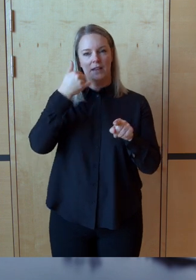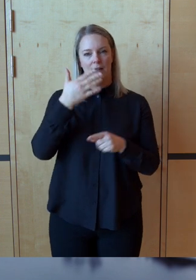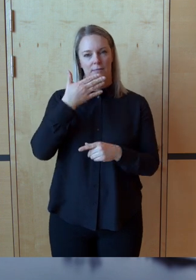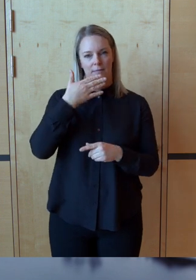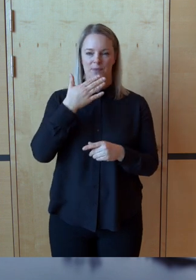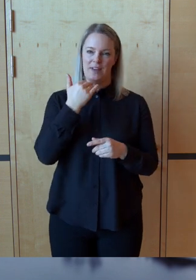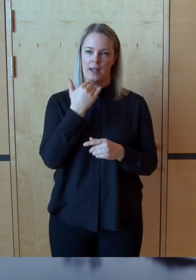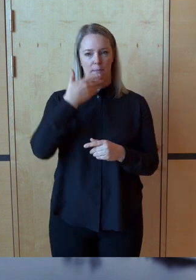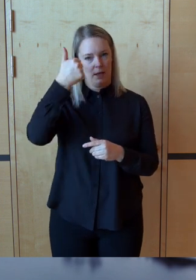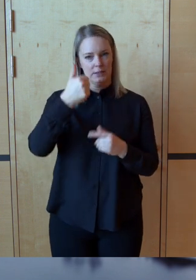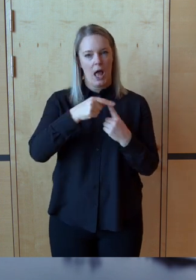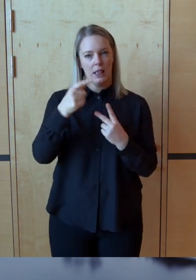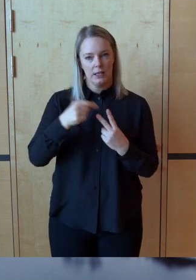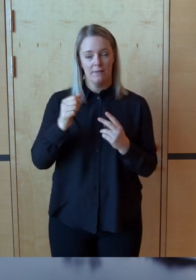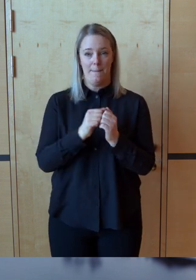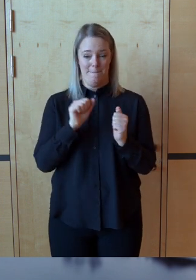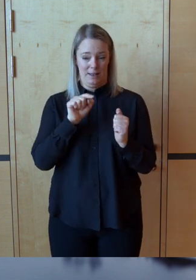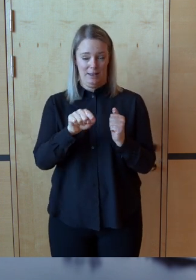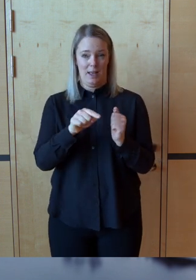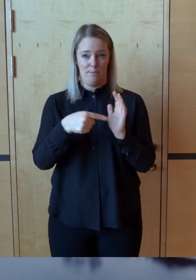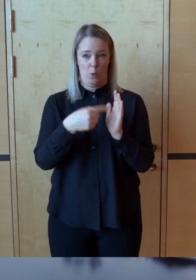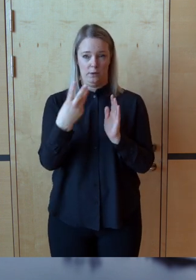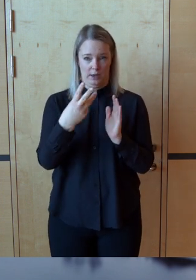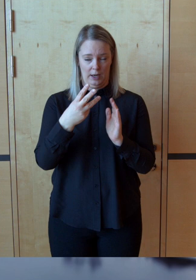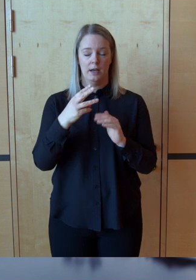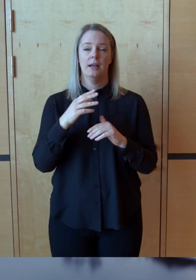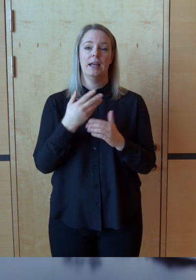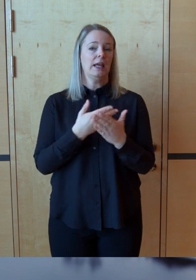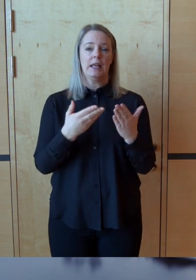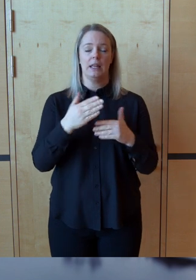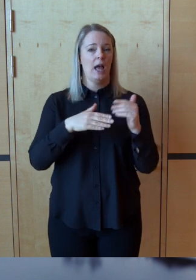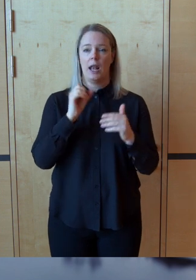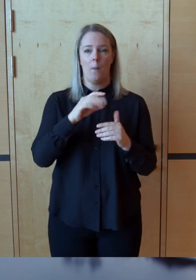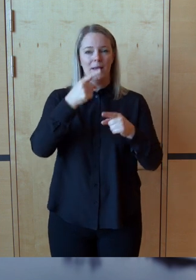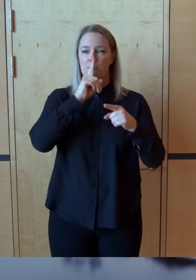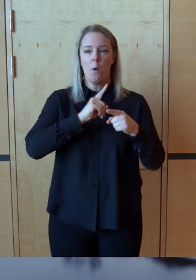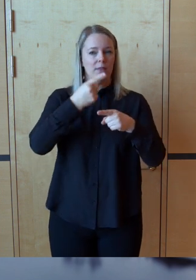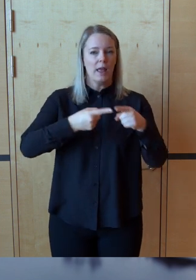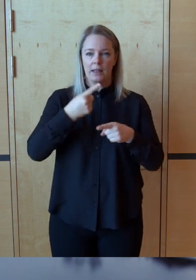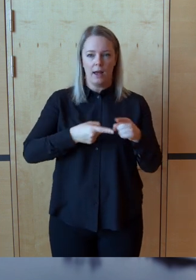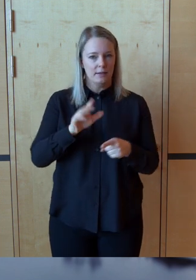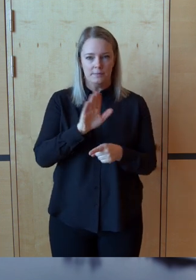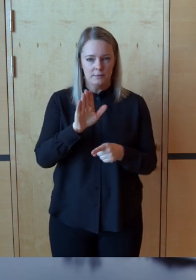I det här ärendet handlar inte om att Titta på detaljerna Utan